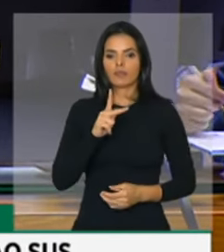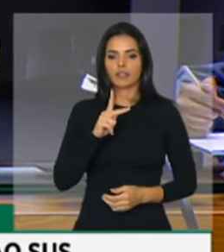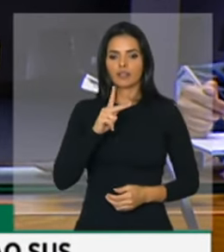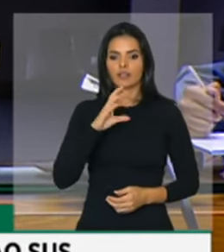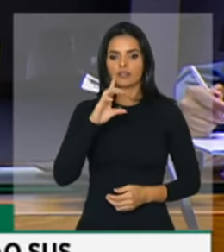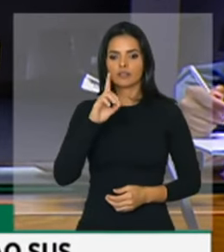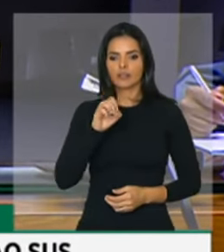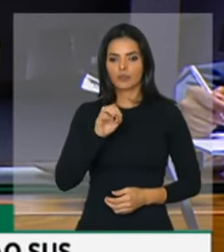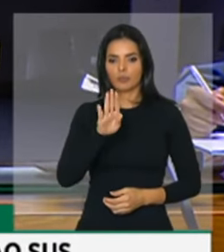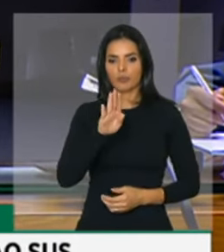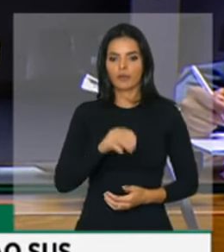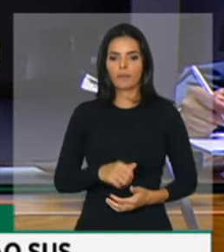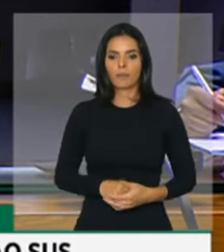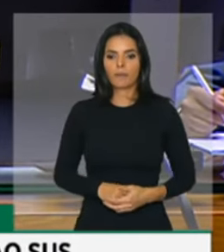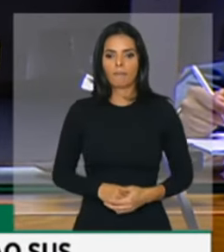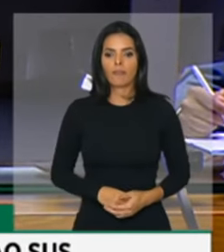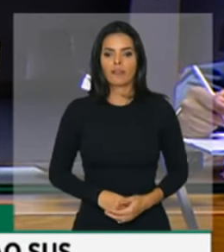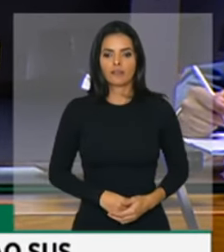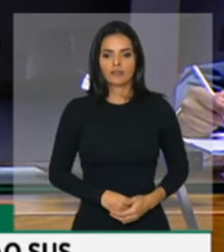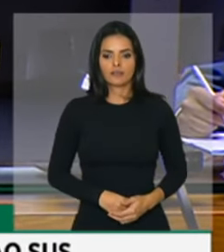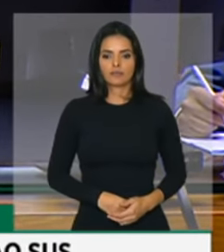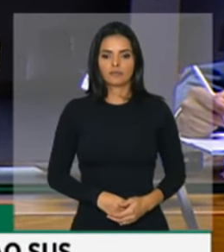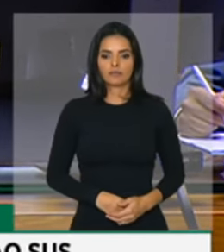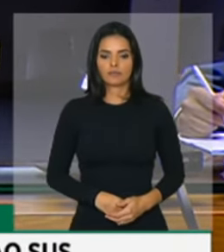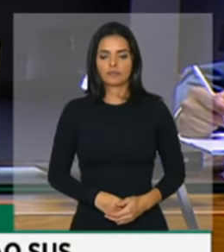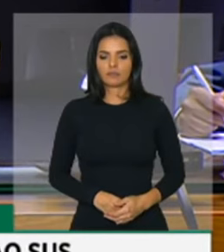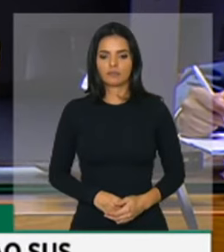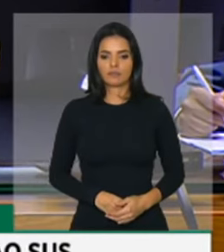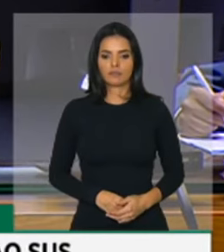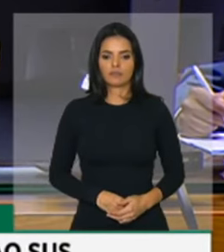VAMOS UM DE CADA VEZ. ESTÁ FALTANDO O DESTAQUE DO PCDOB E DO PSOL.